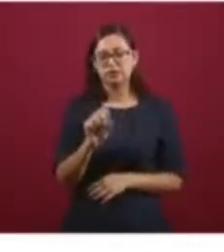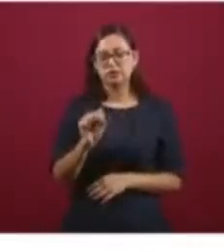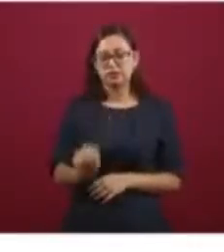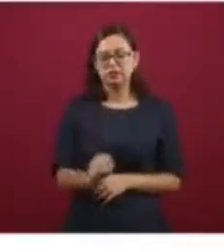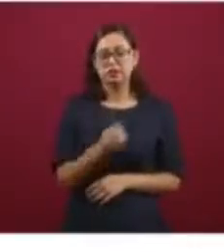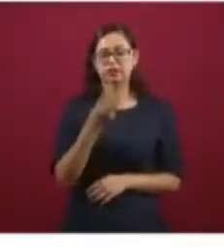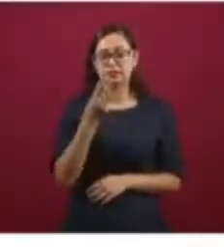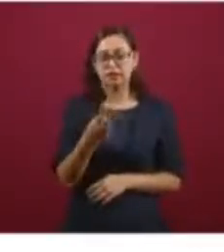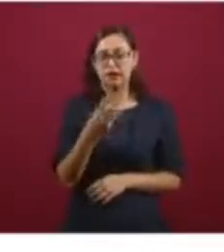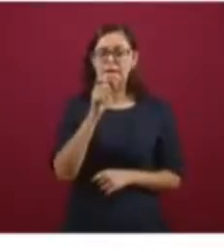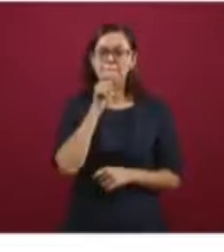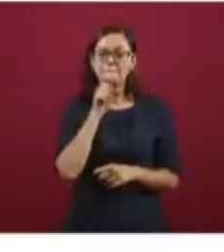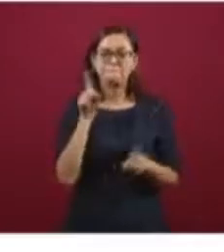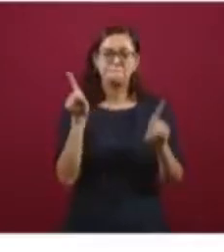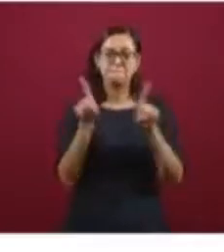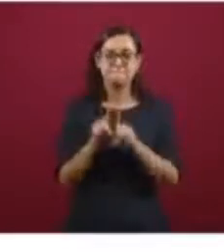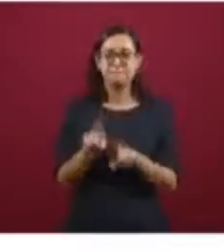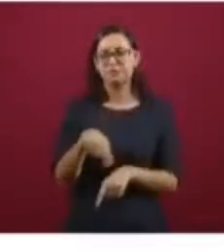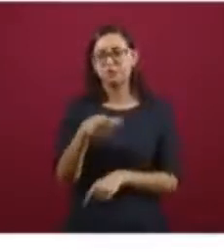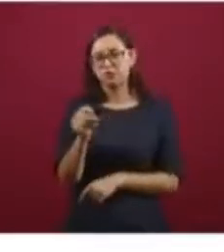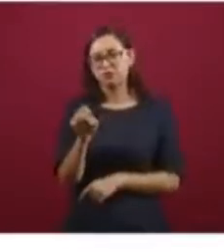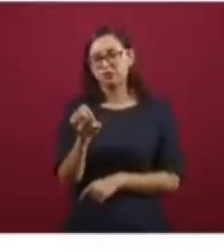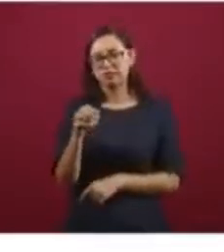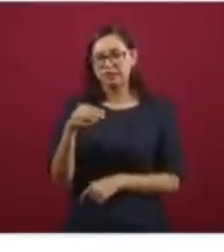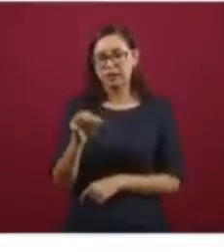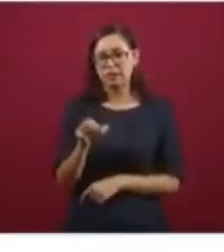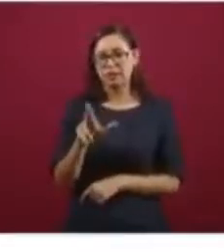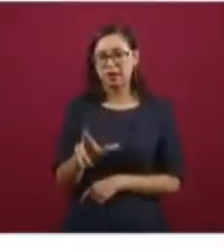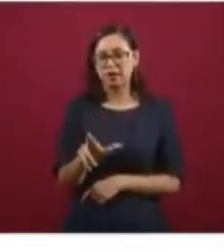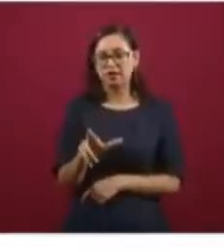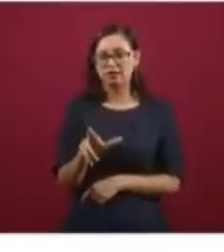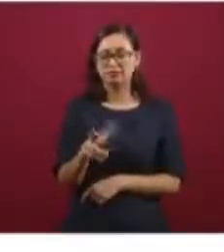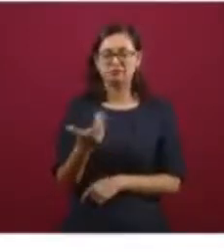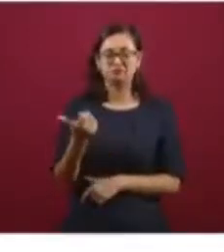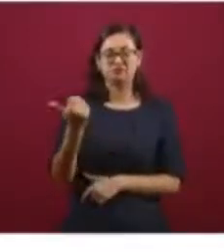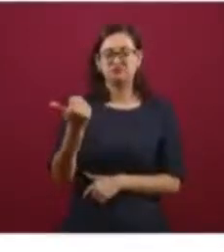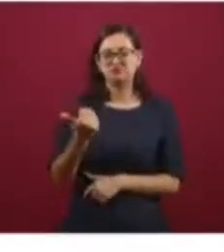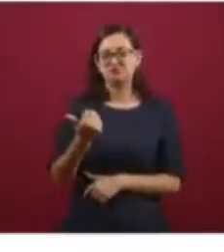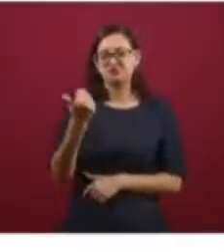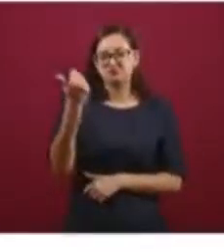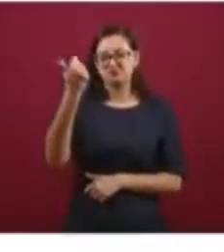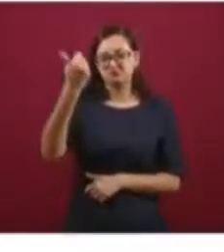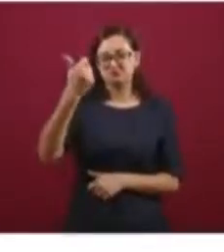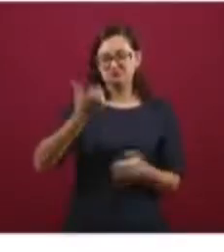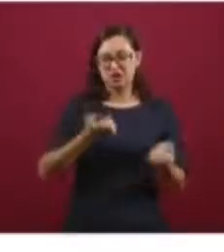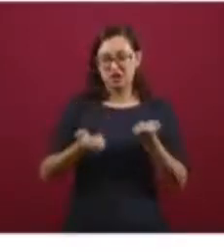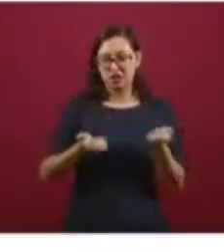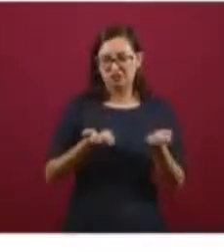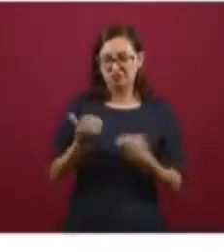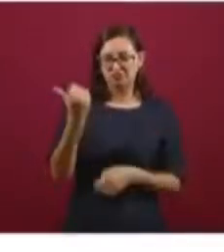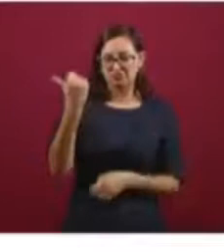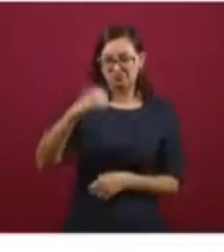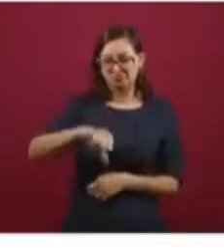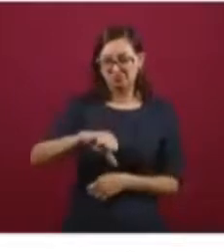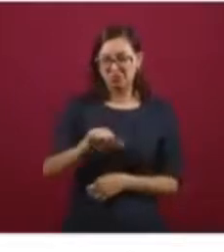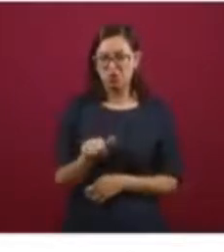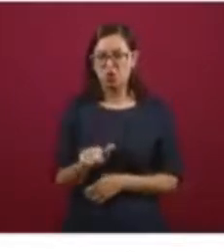Igual las cantidades que se ve de Semar, los que no aprobaron el examen físico, 11; y